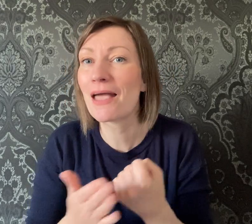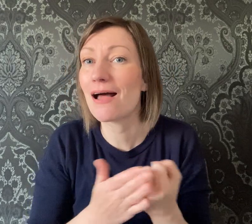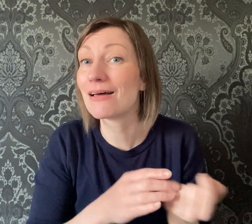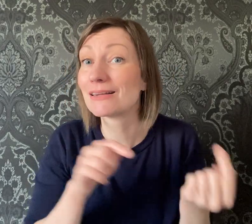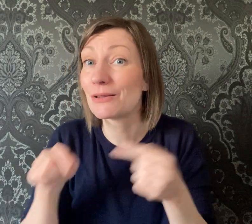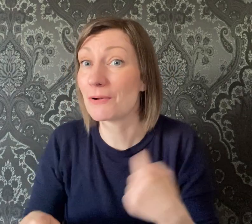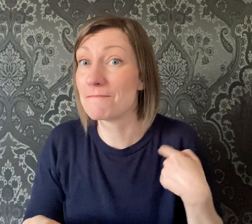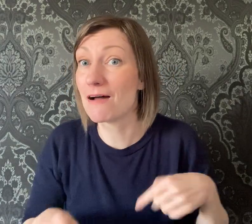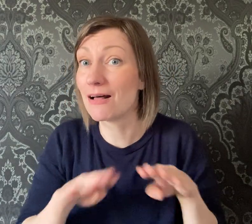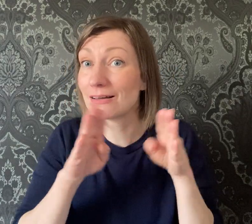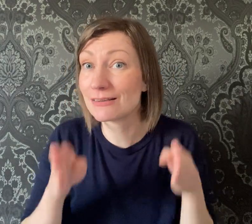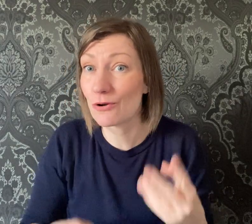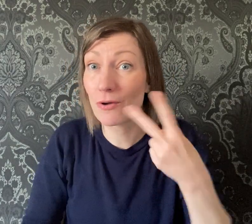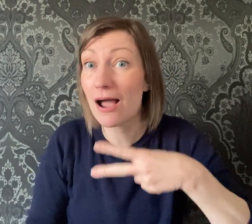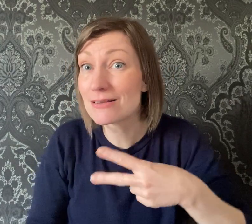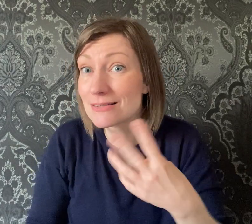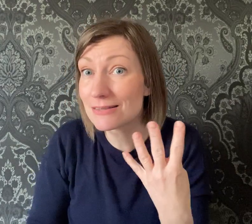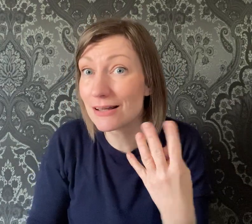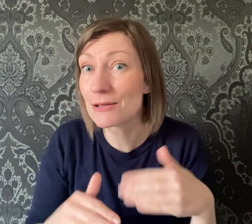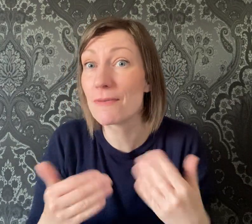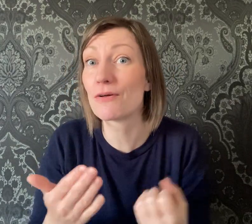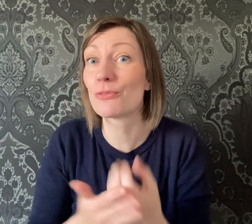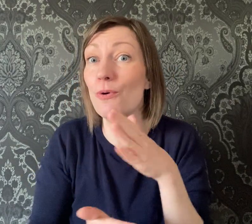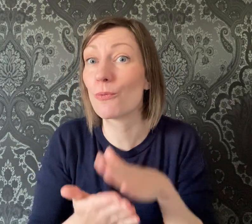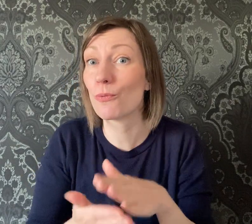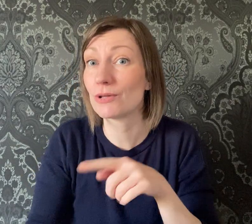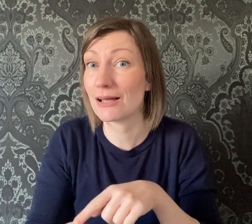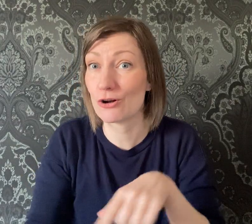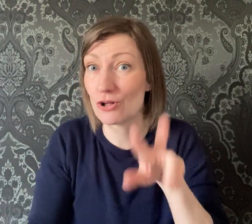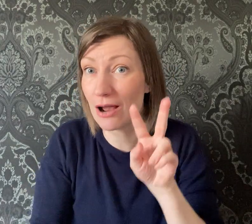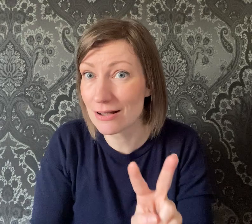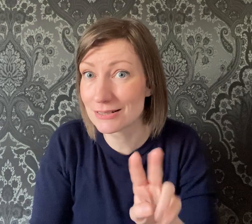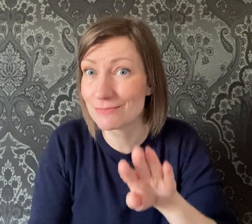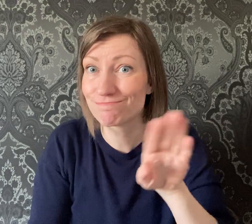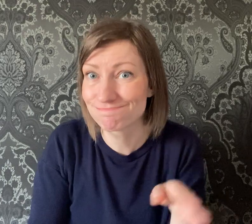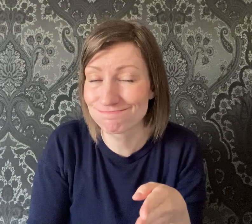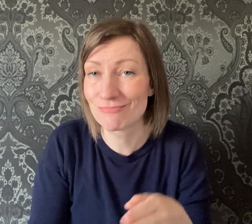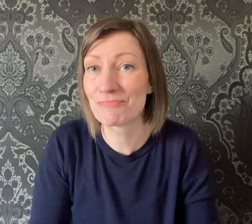Kannattaa tulla Valkeaan taloon 24.5. klo 14.00,